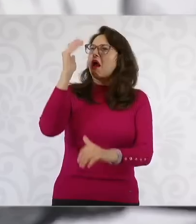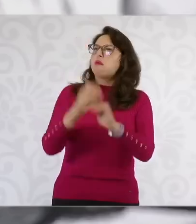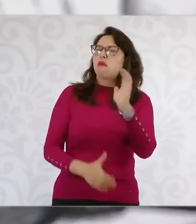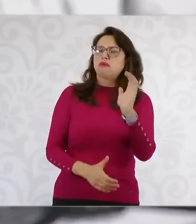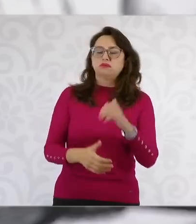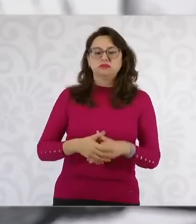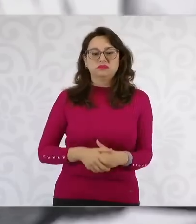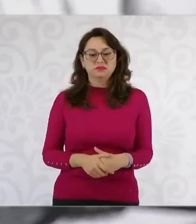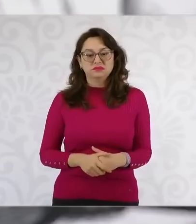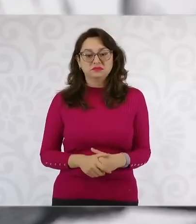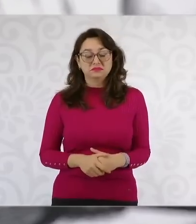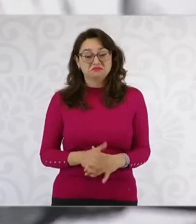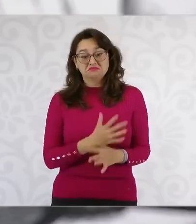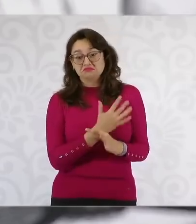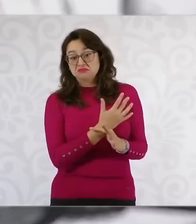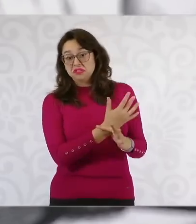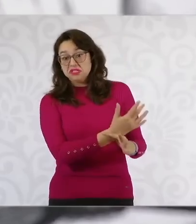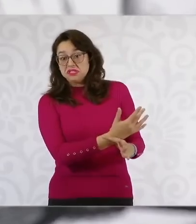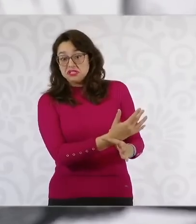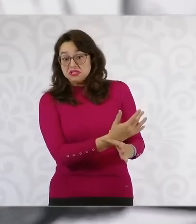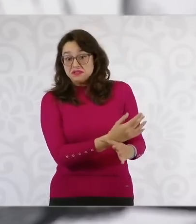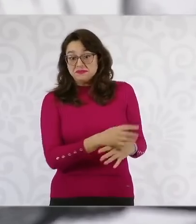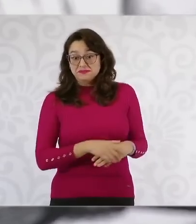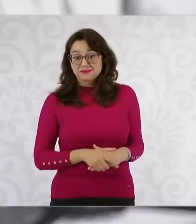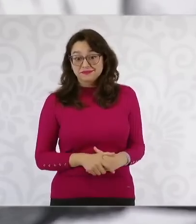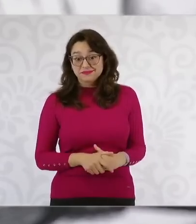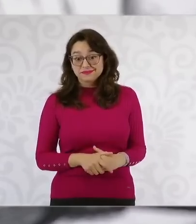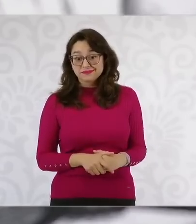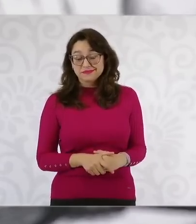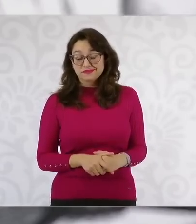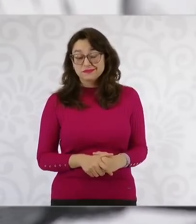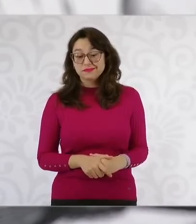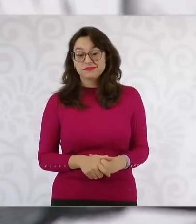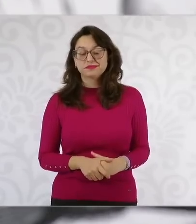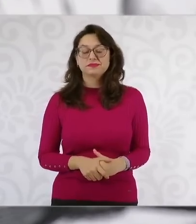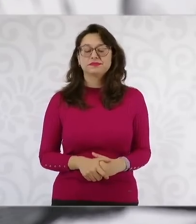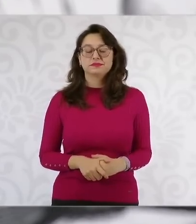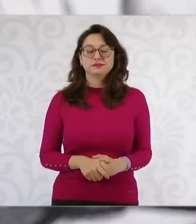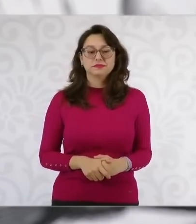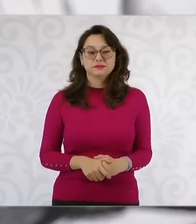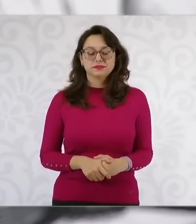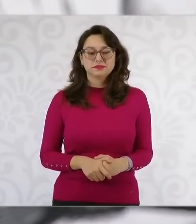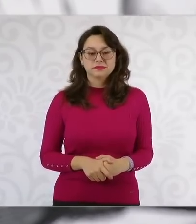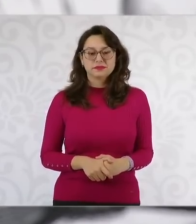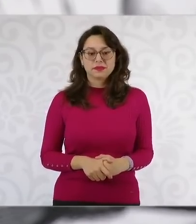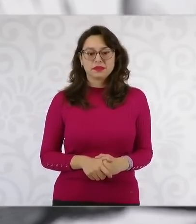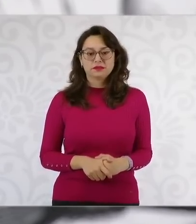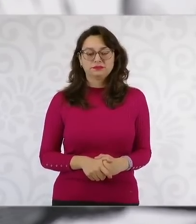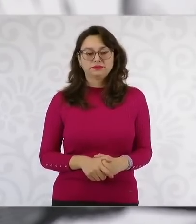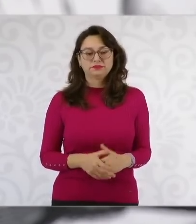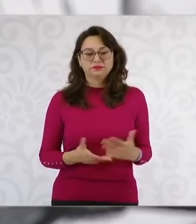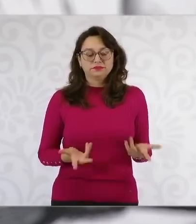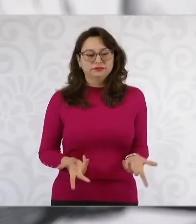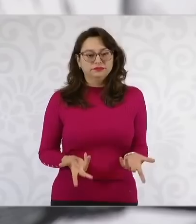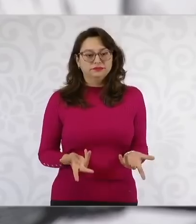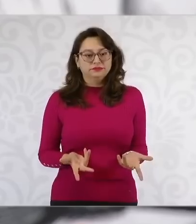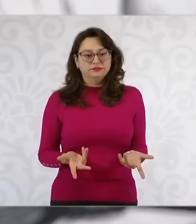atribuyen el mal resultado que tuvieron en la elección porque en realidad es